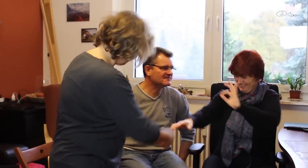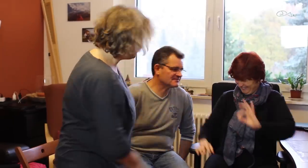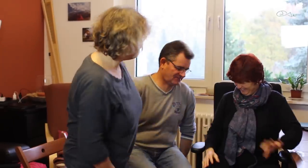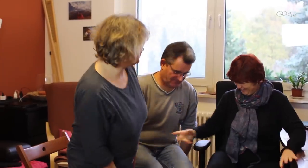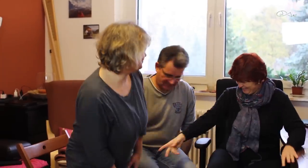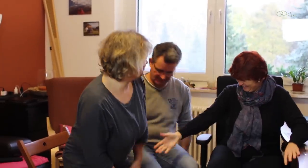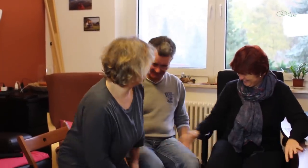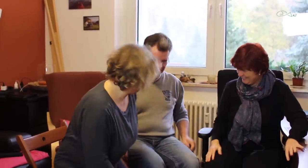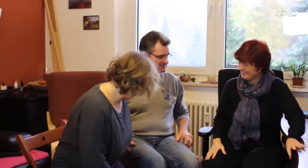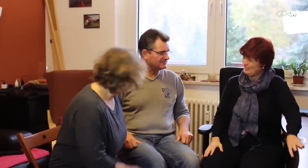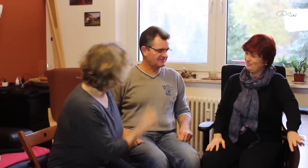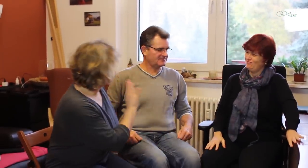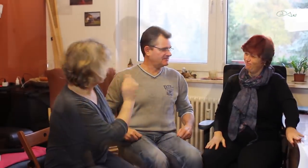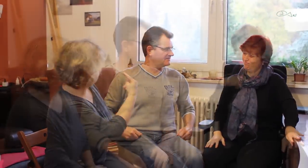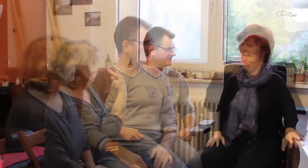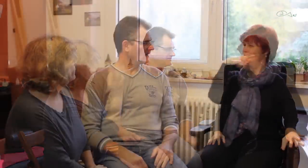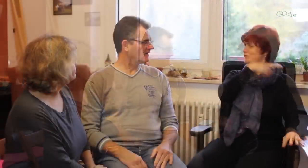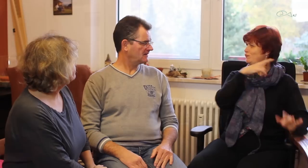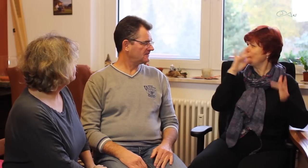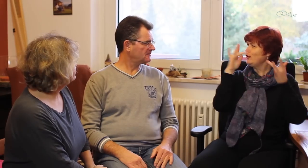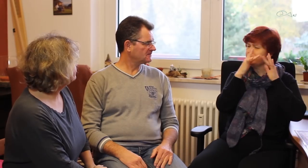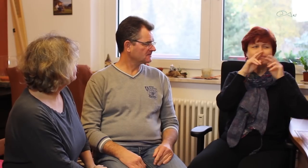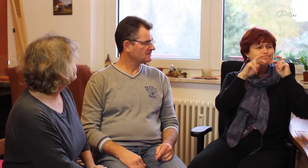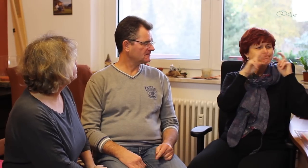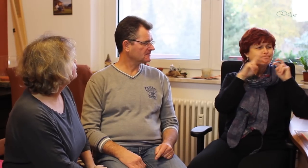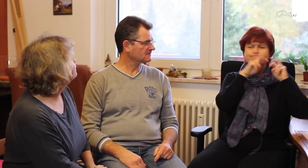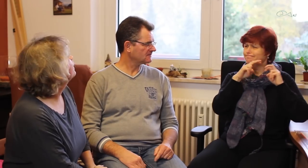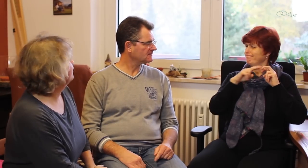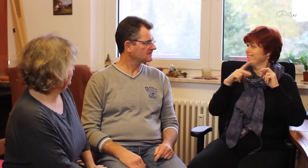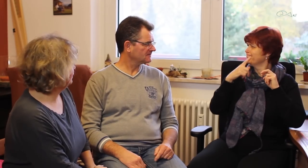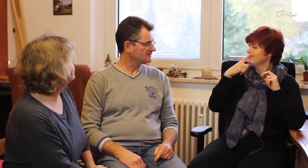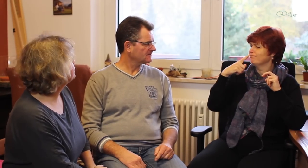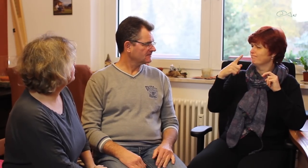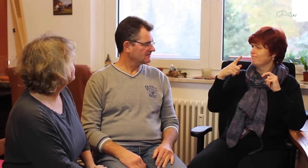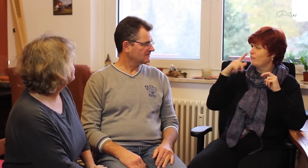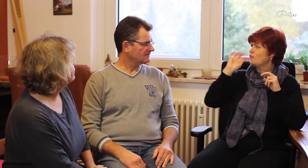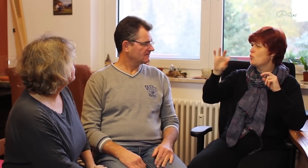Hallo. Kannst Du mich gut sehen? Ich suche gerade im Internet nach Kinofilmen die demnächst kommen.